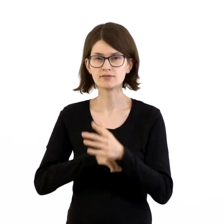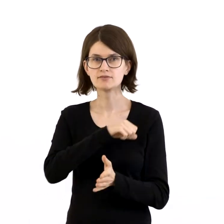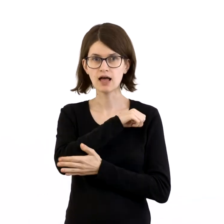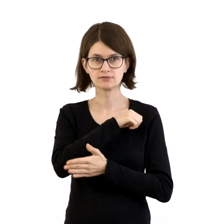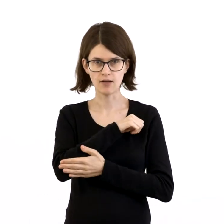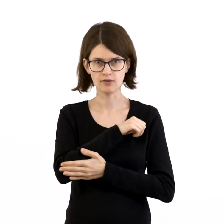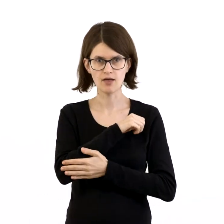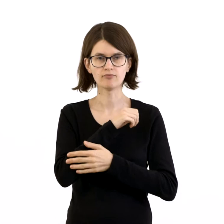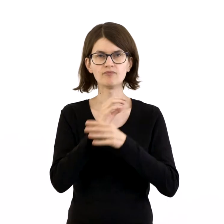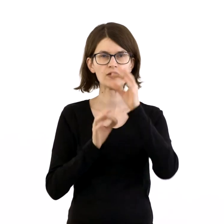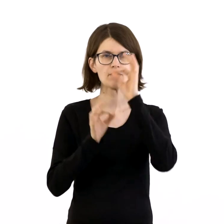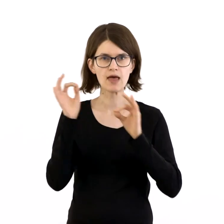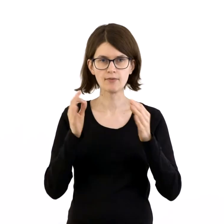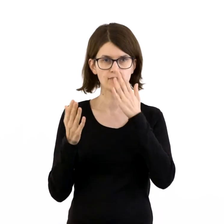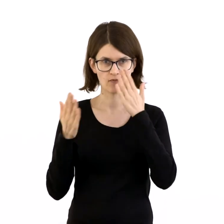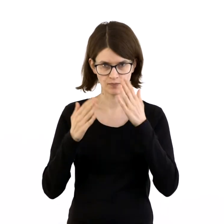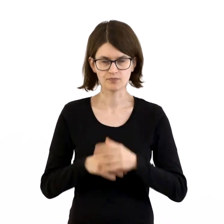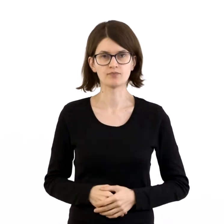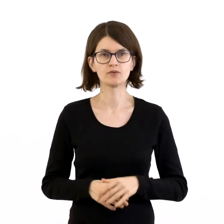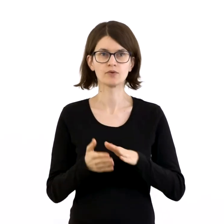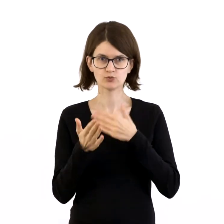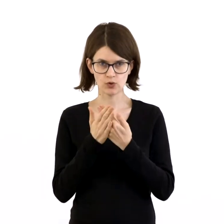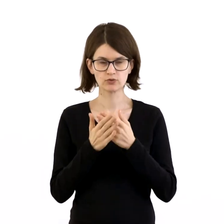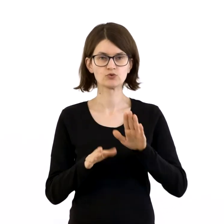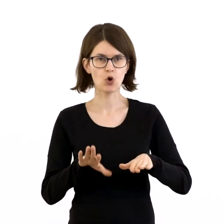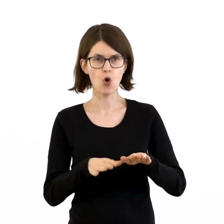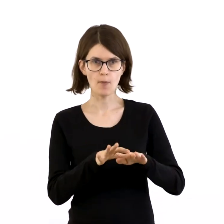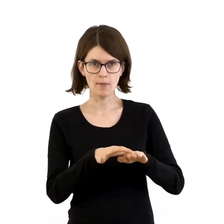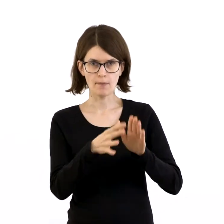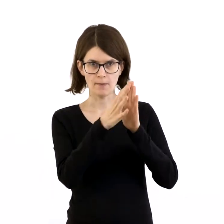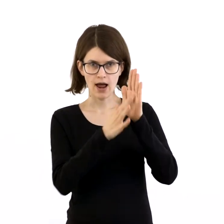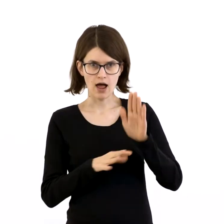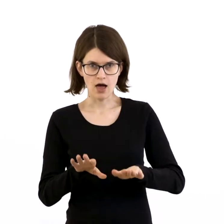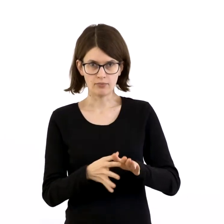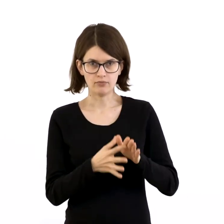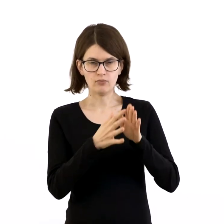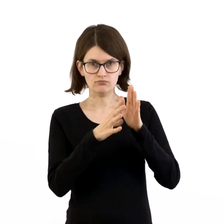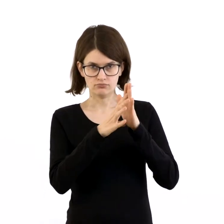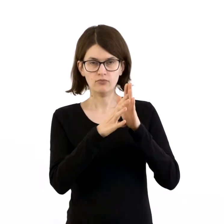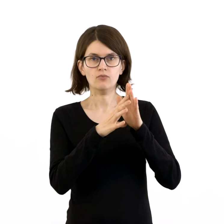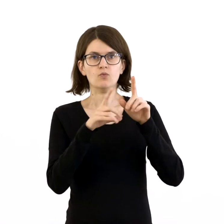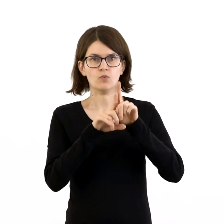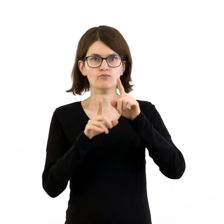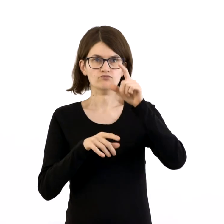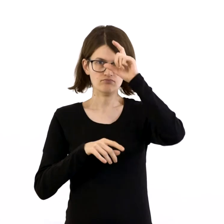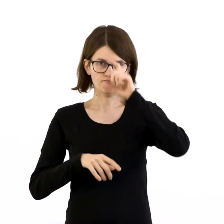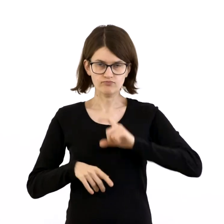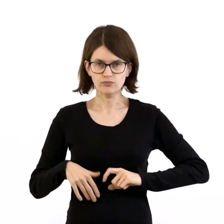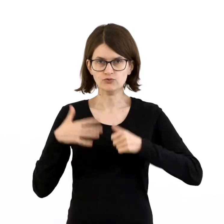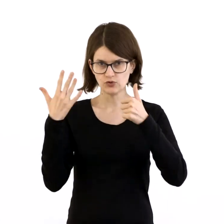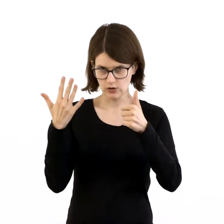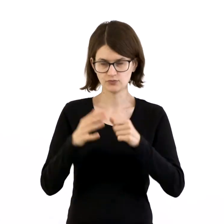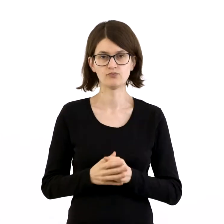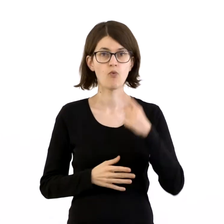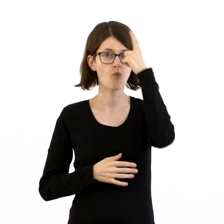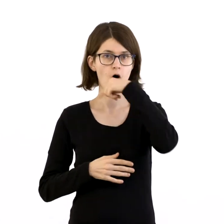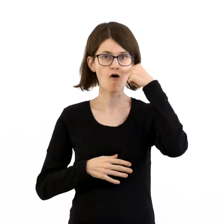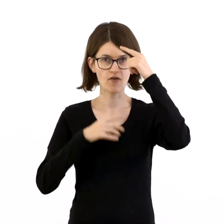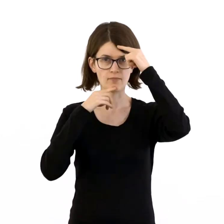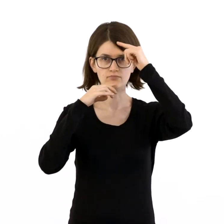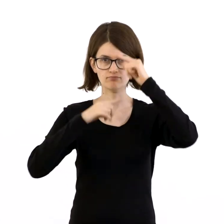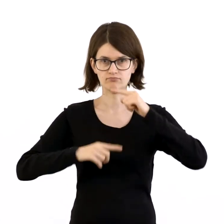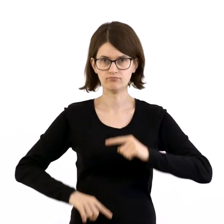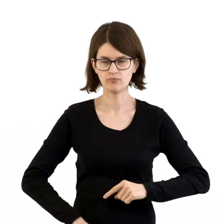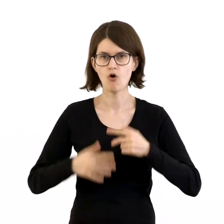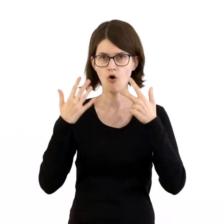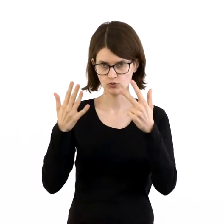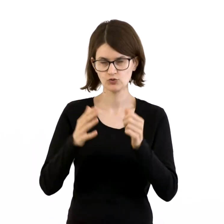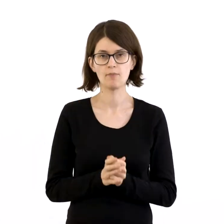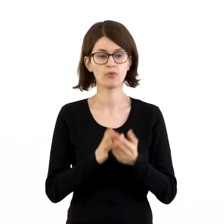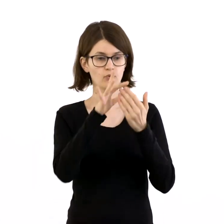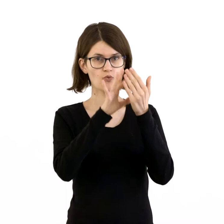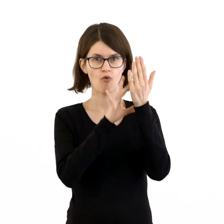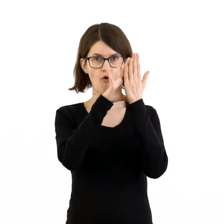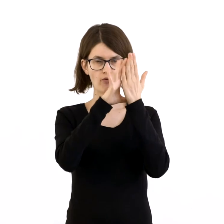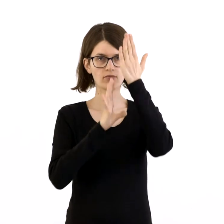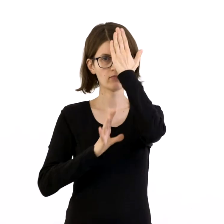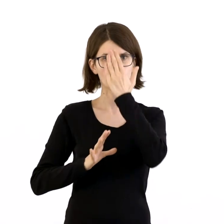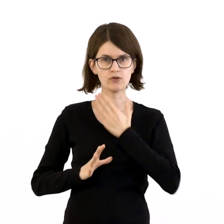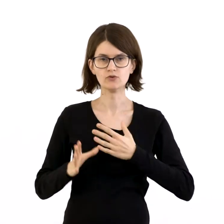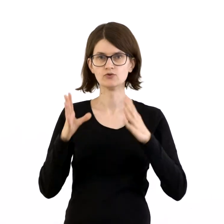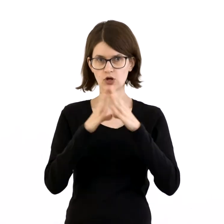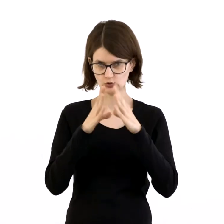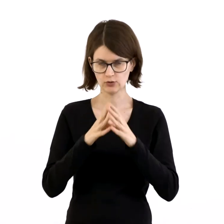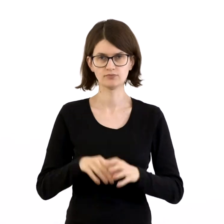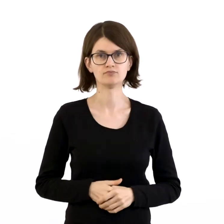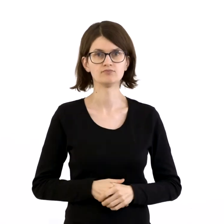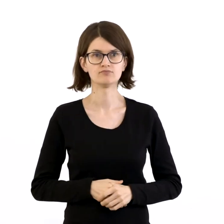Stopa powinna być równa 1/6 ciała, głowa – 1/8, dłoń - 1/10.